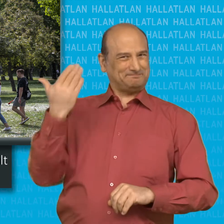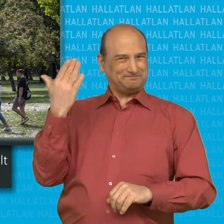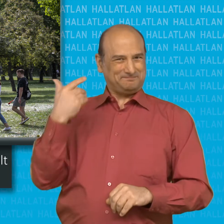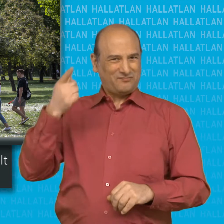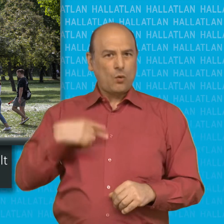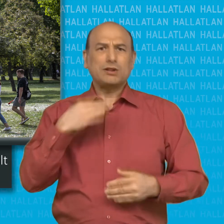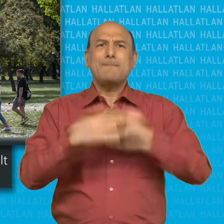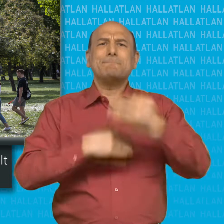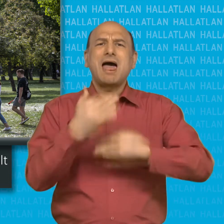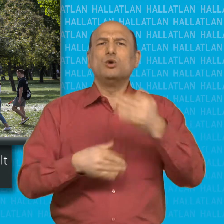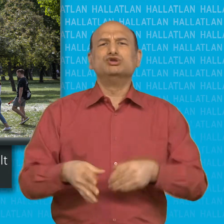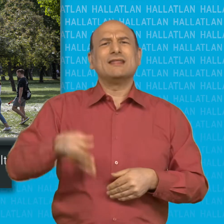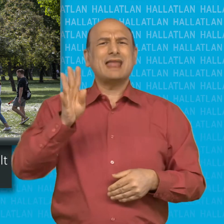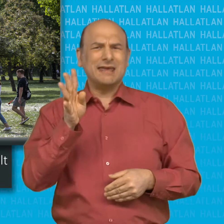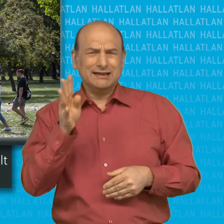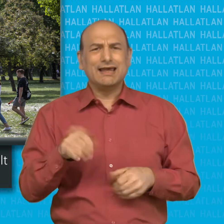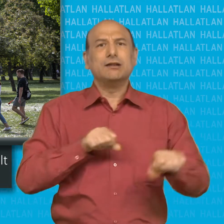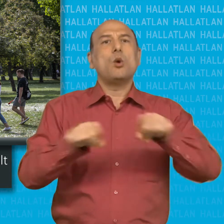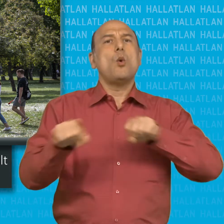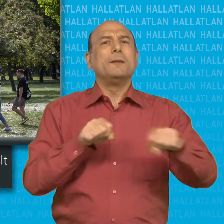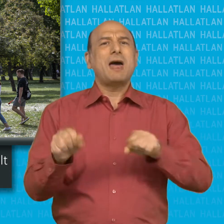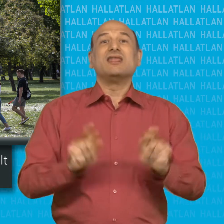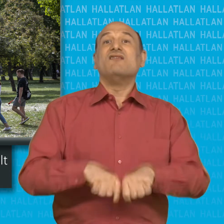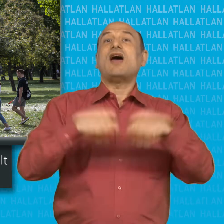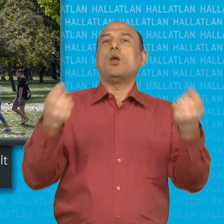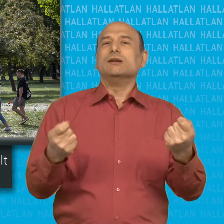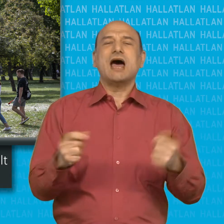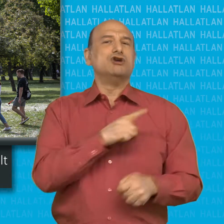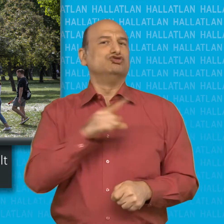A koronavírus-járvány miatti korlátozásokat a kormány